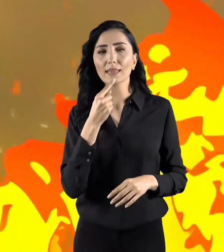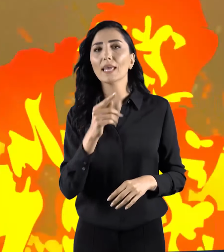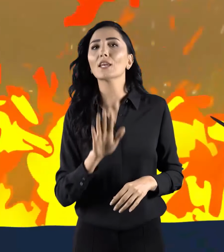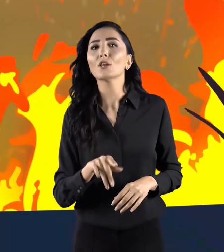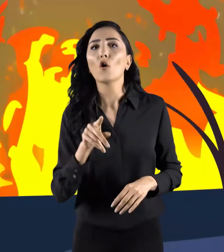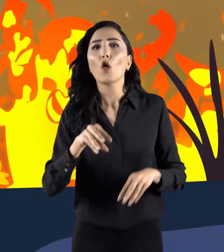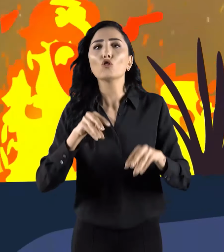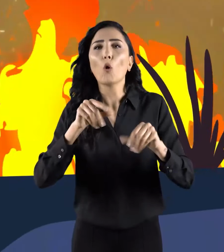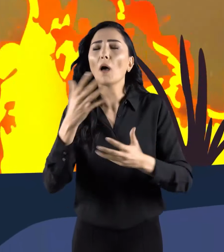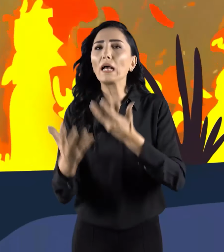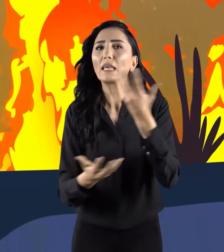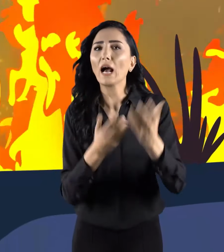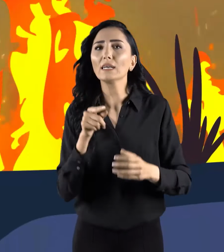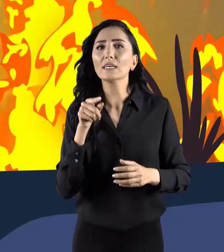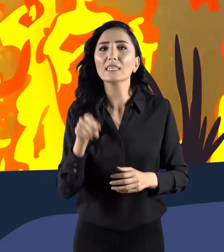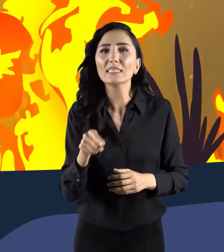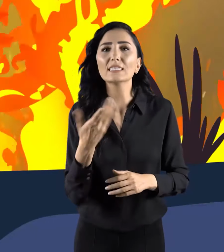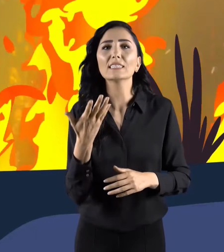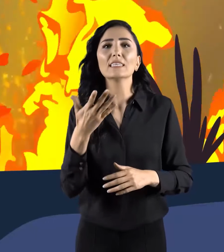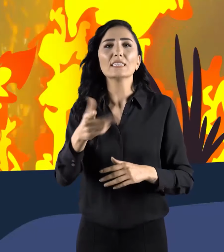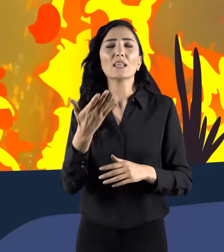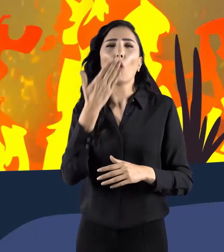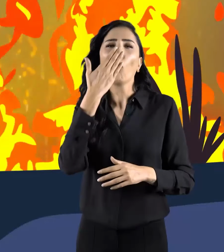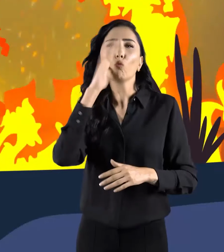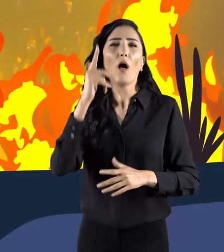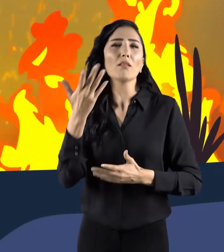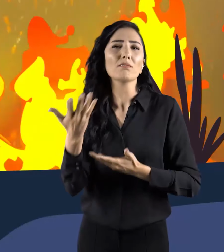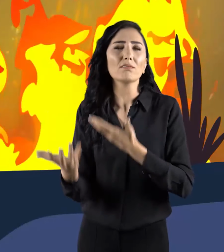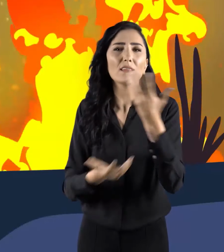deniyor. Toprak yangını ise toprak üstündeki kalın organik maddelerin